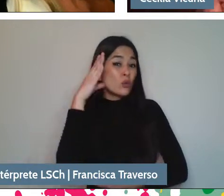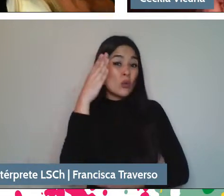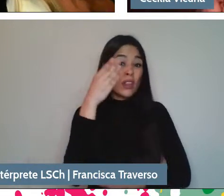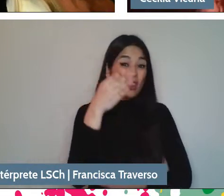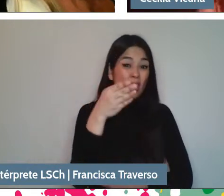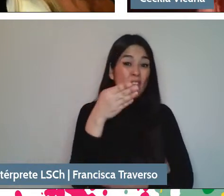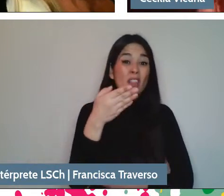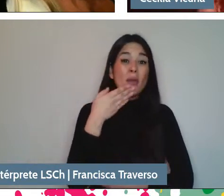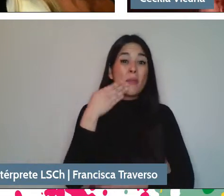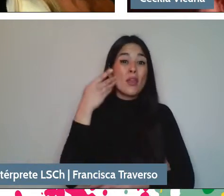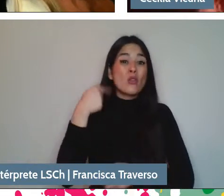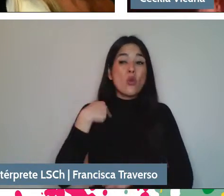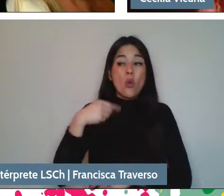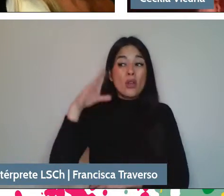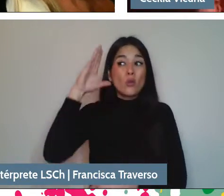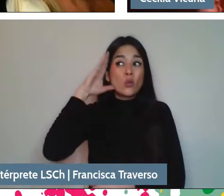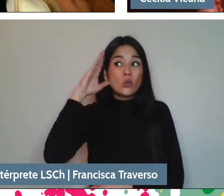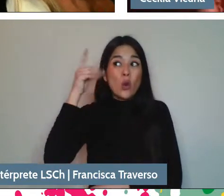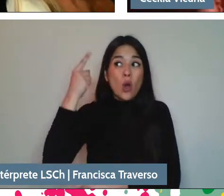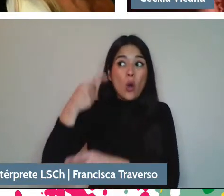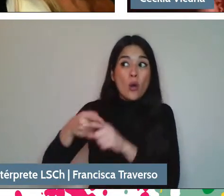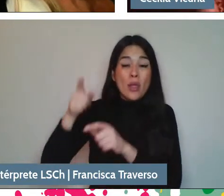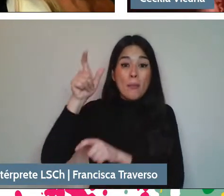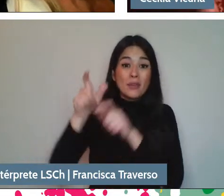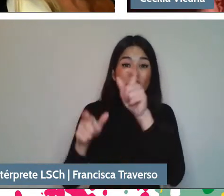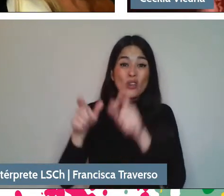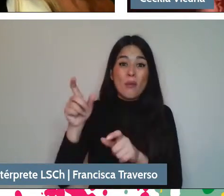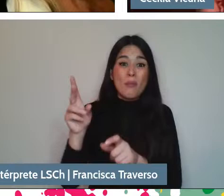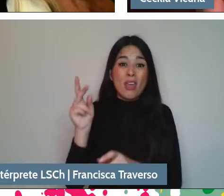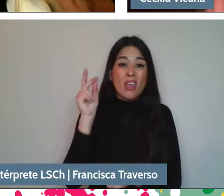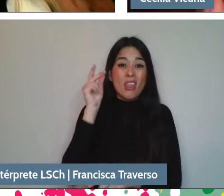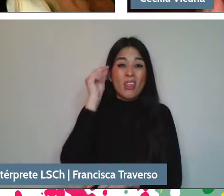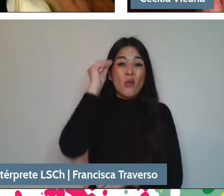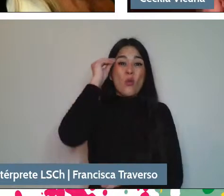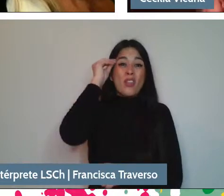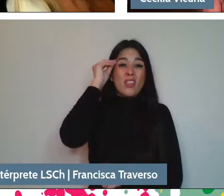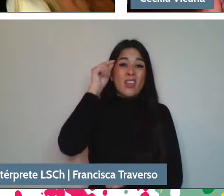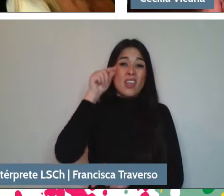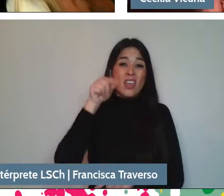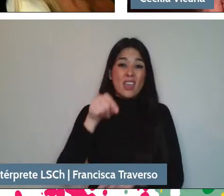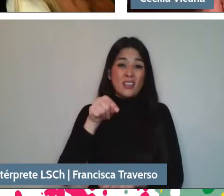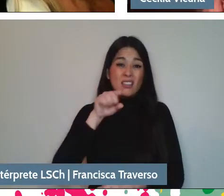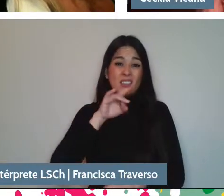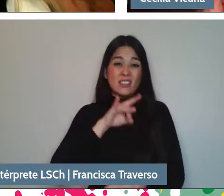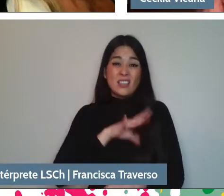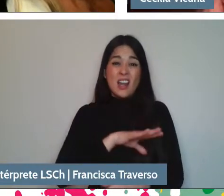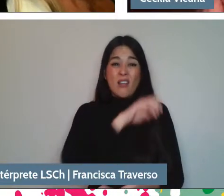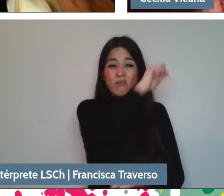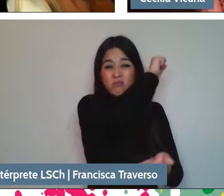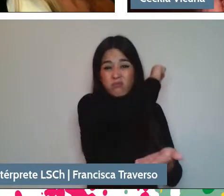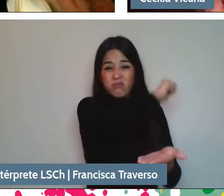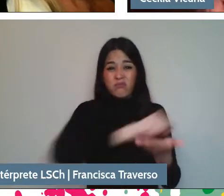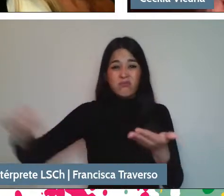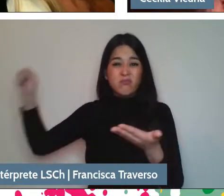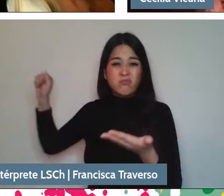me doy cuenta que ese Chile que yo viví ha sido borrado con semejante violencia que a nadie le parece real.